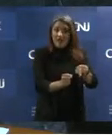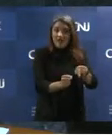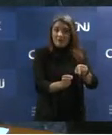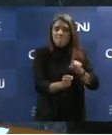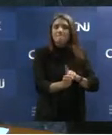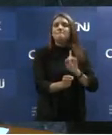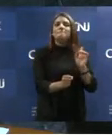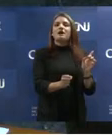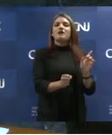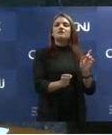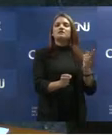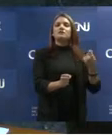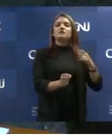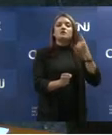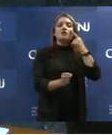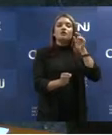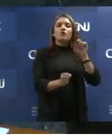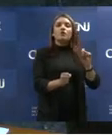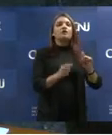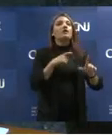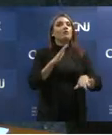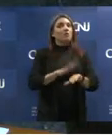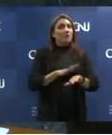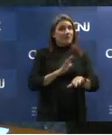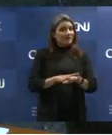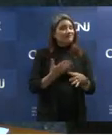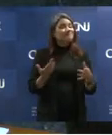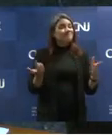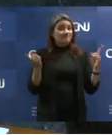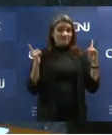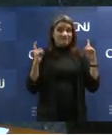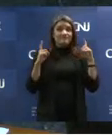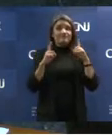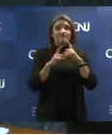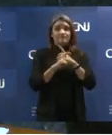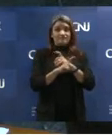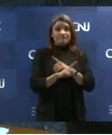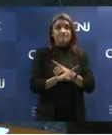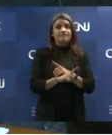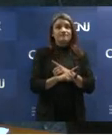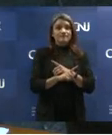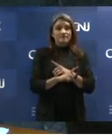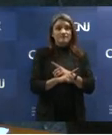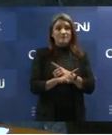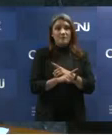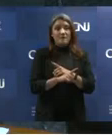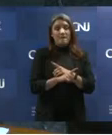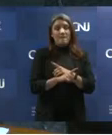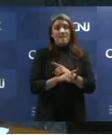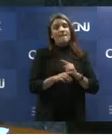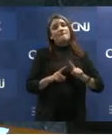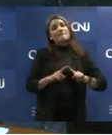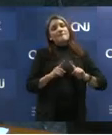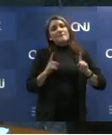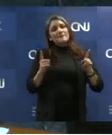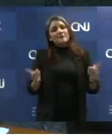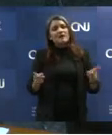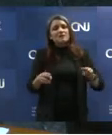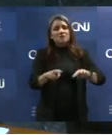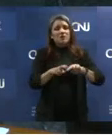houve circunstâncias muito delicadas, como Sua Excelência relata. Mas eu acho que, em razão desse contexto de que agora há uma nova realidade em que